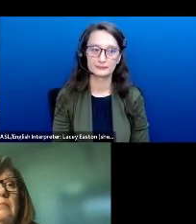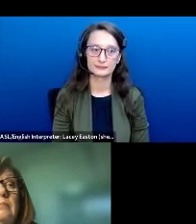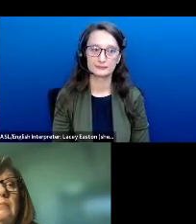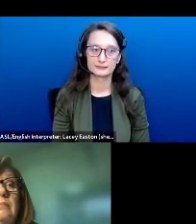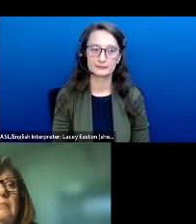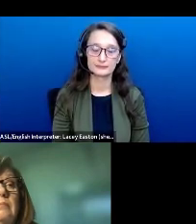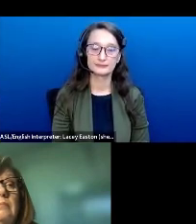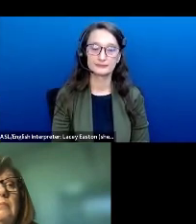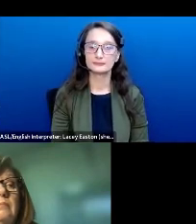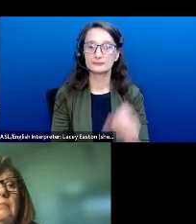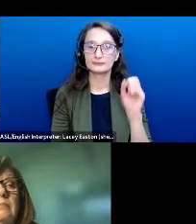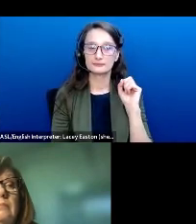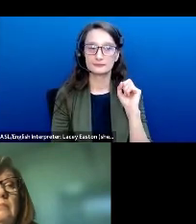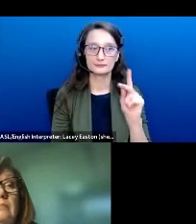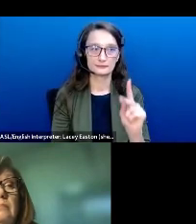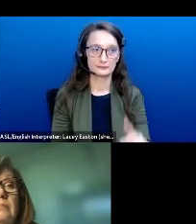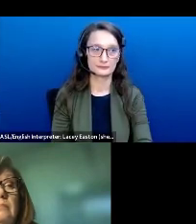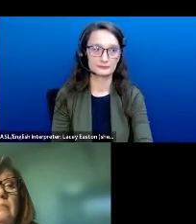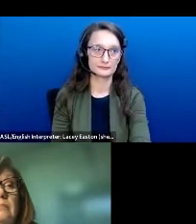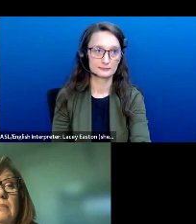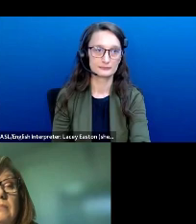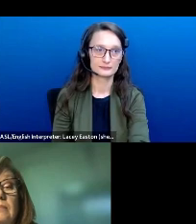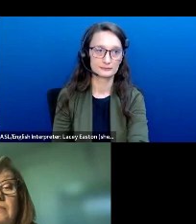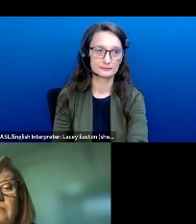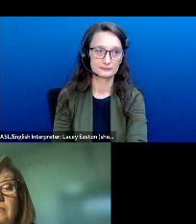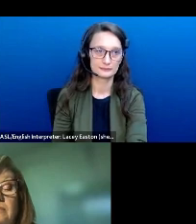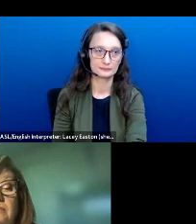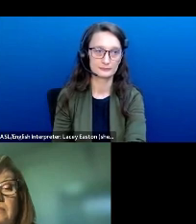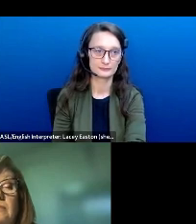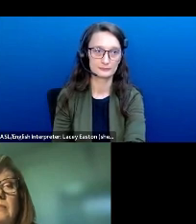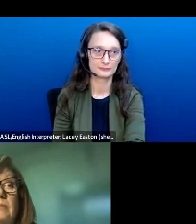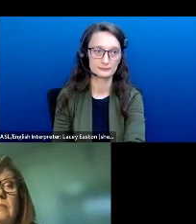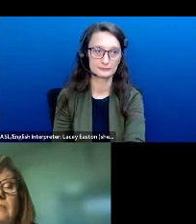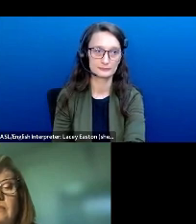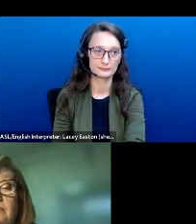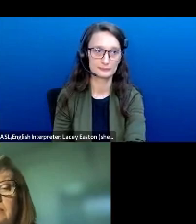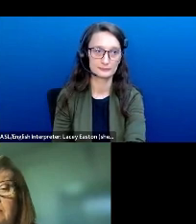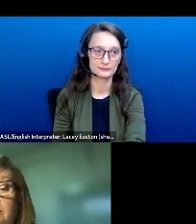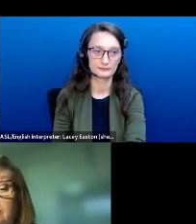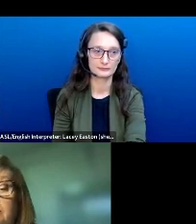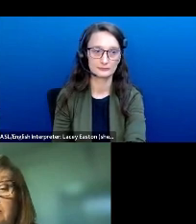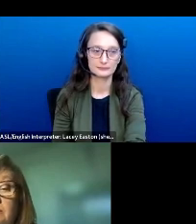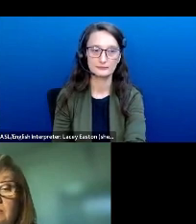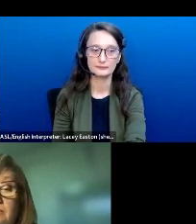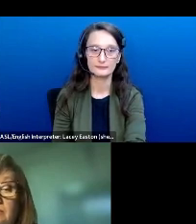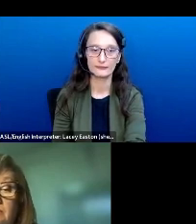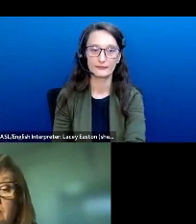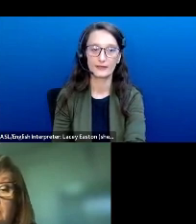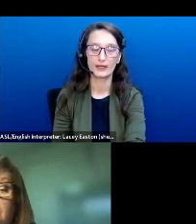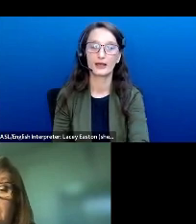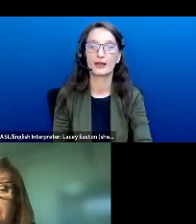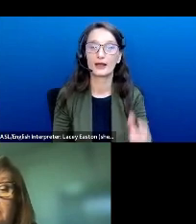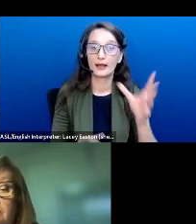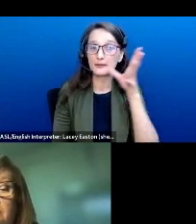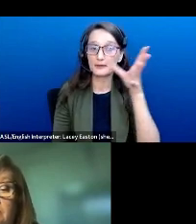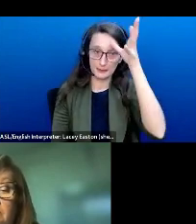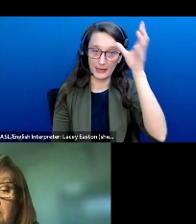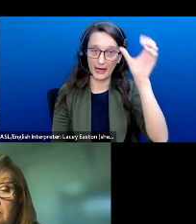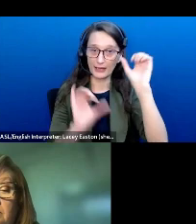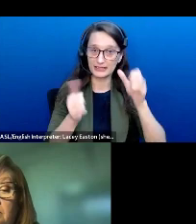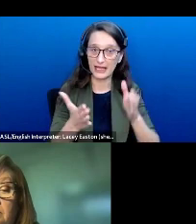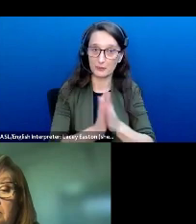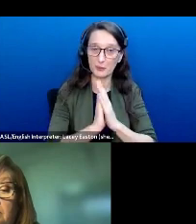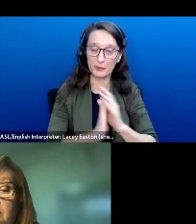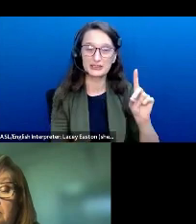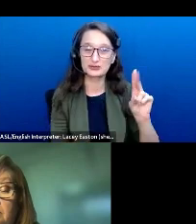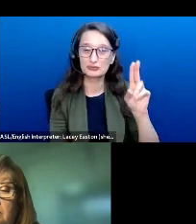, de acuerdo. Los padres pueden solicitar una audiencia de debido proceso que debe presentarse dentro de los 2 años a partir de la